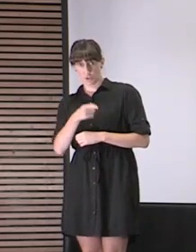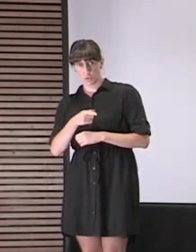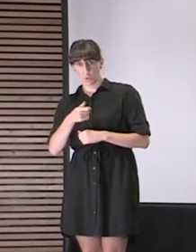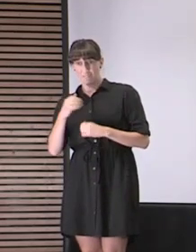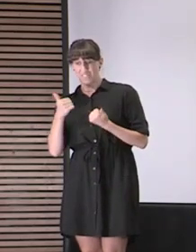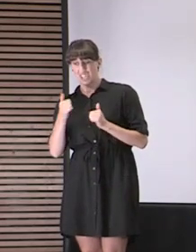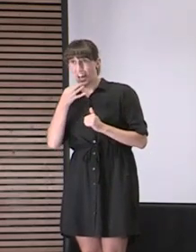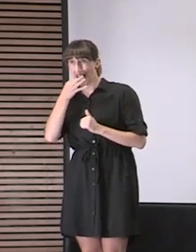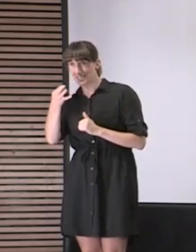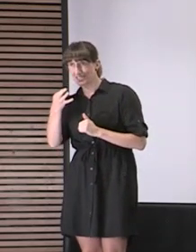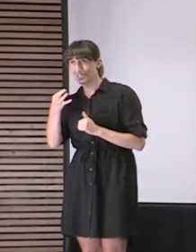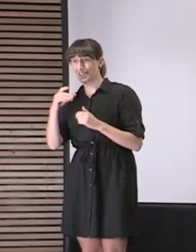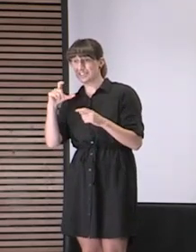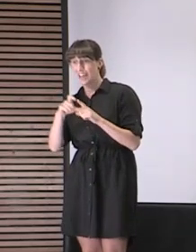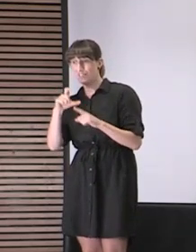podrías describe caritativamente a David Clark